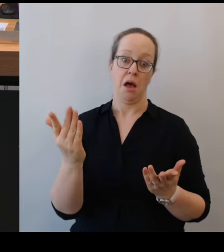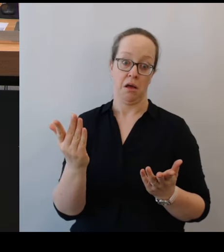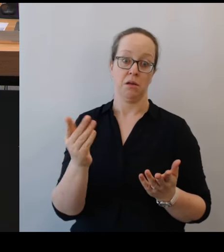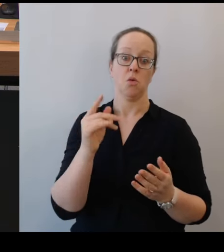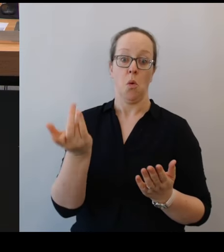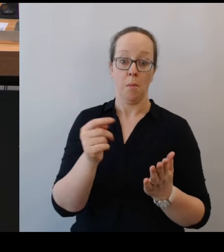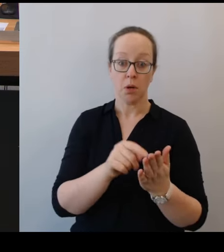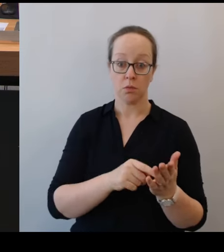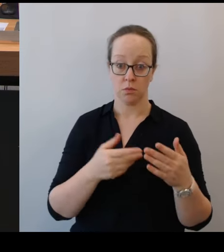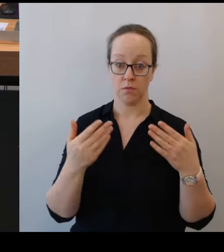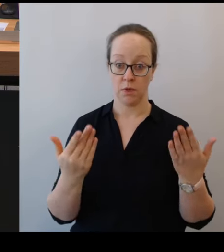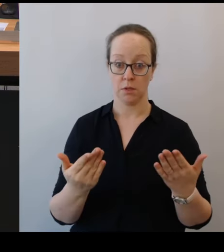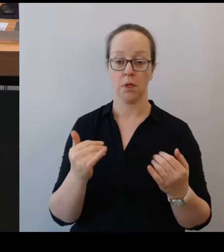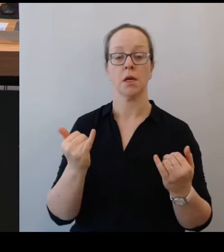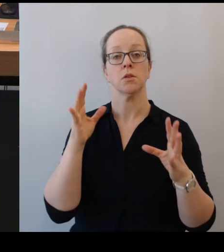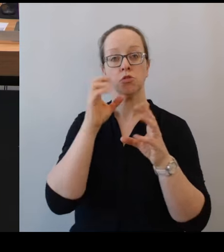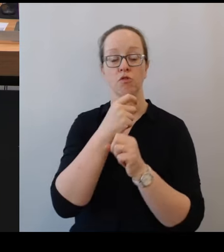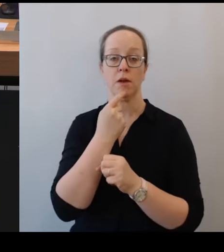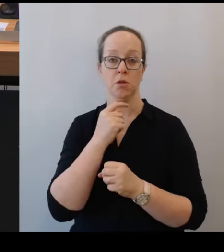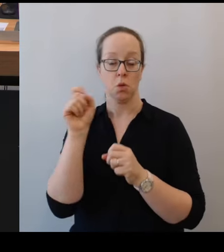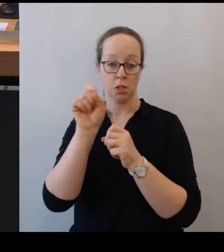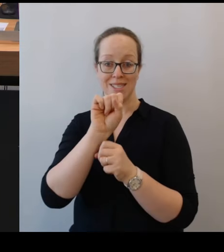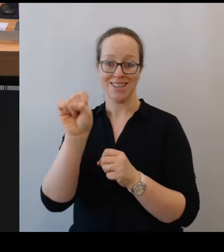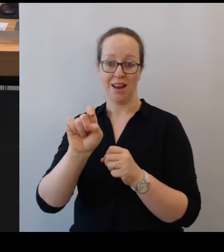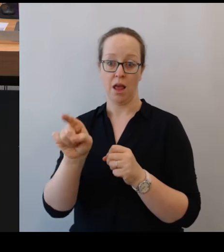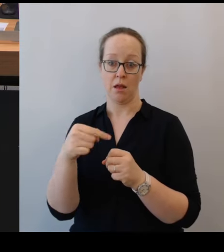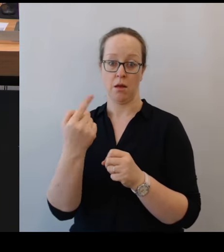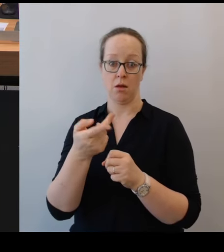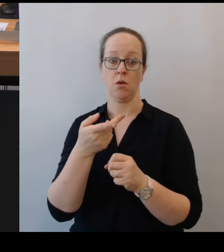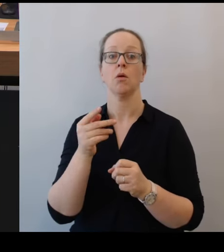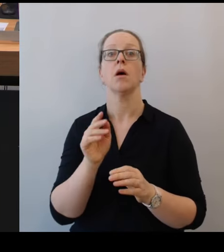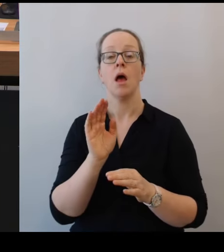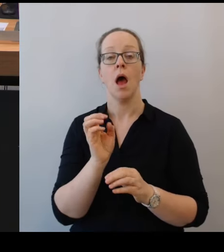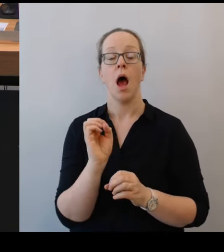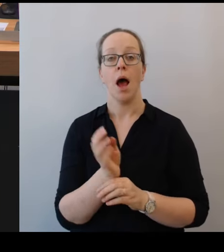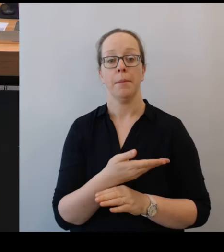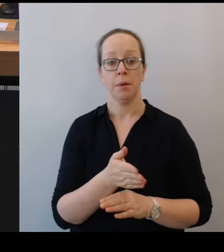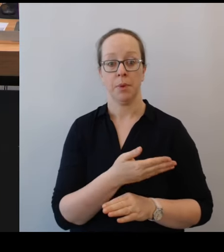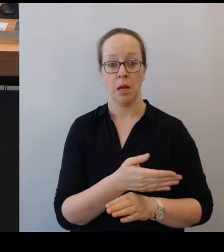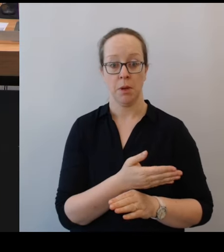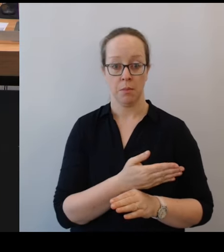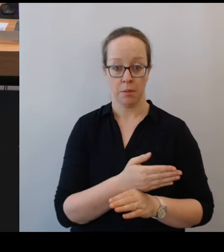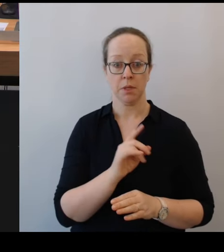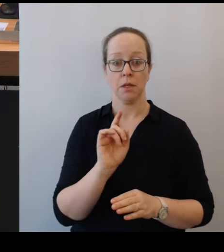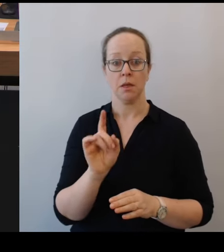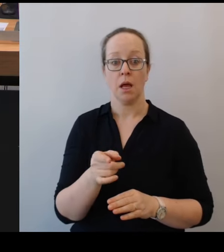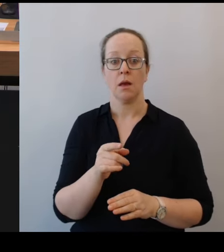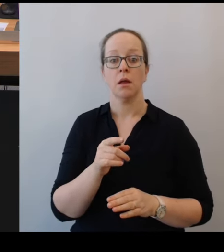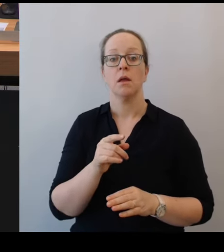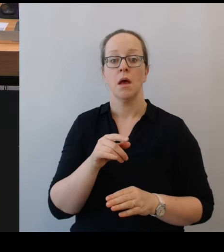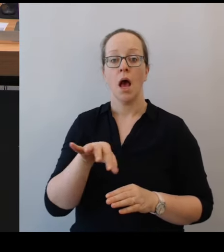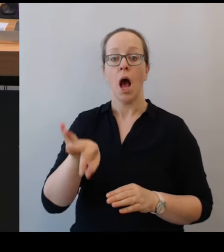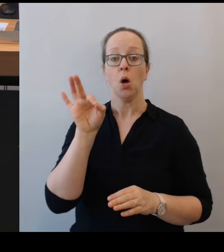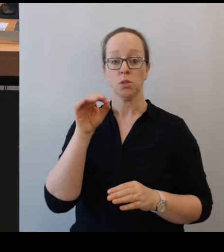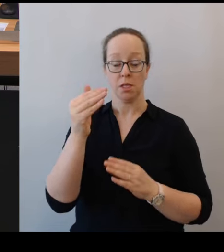für die Geschäftsreisende zusätzliche Bürokratie entfalle. Nein, liebe Freunde, es ist die Abschaffung dieser Steuer an sich,